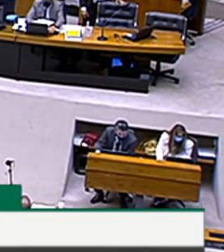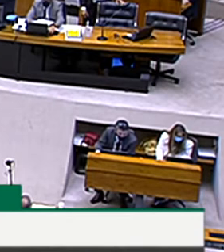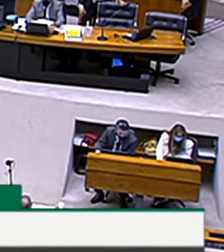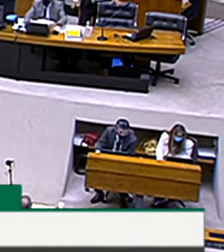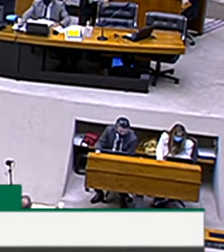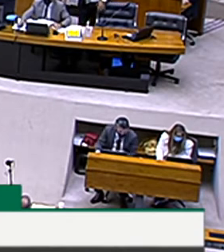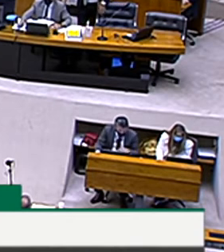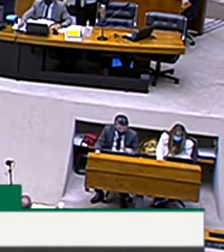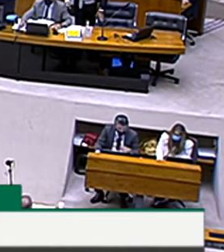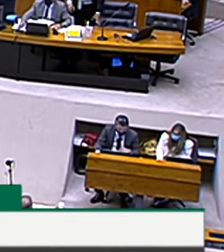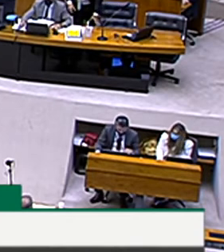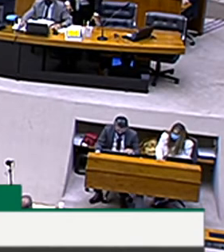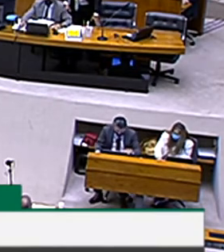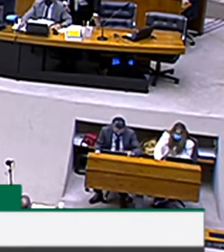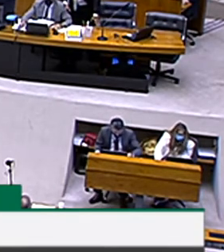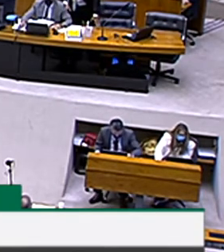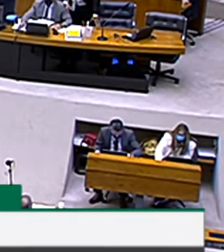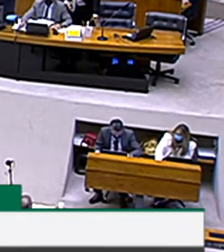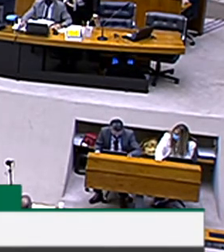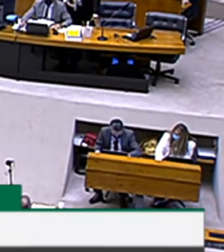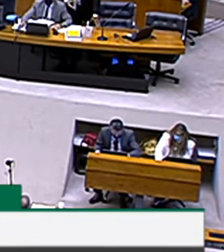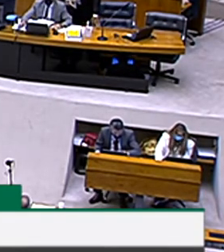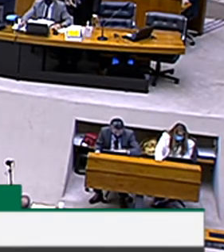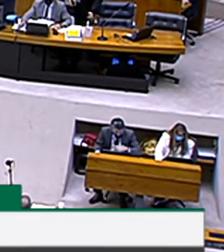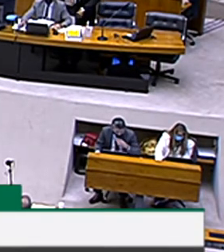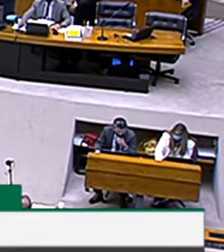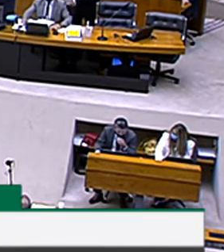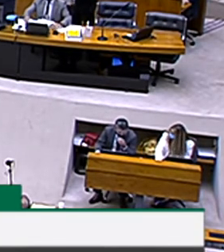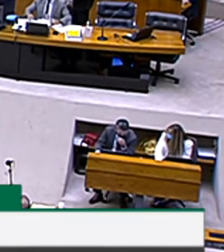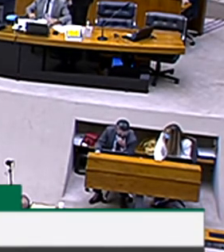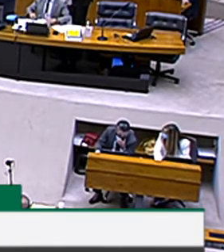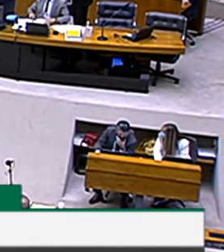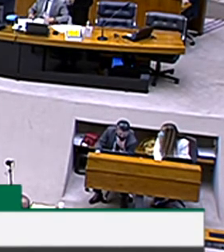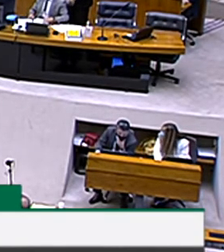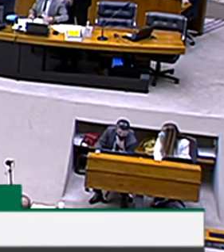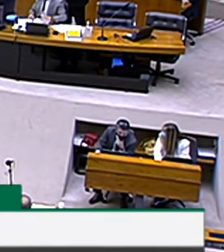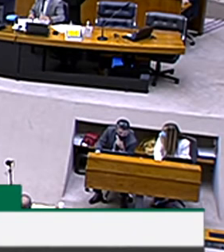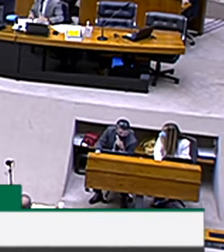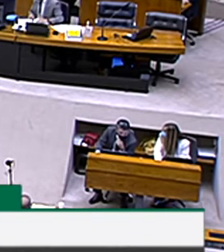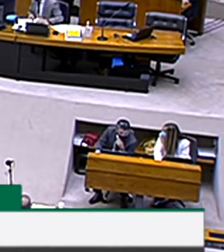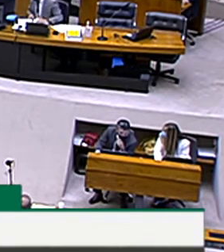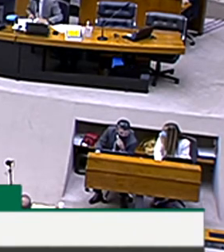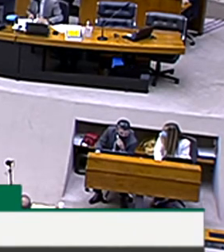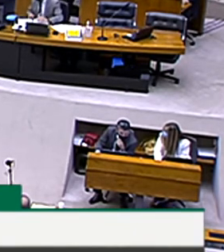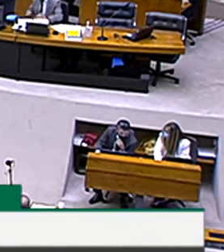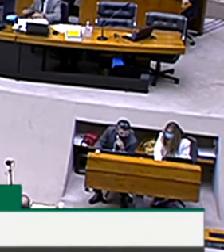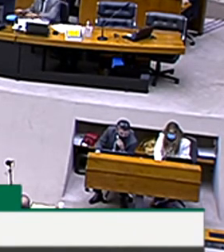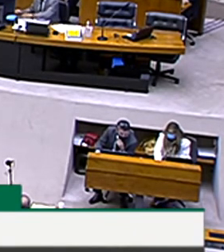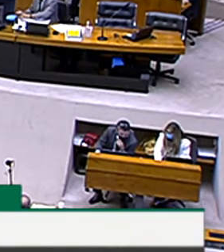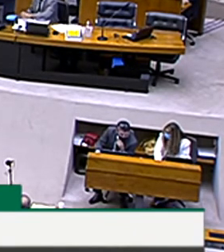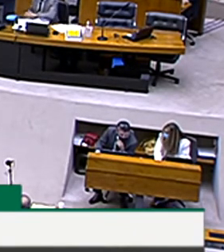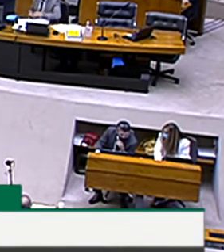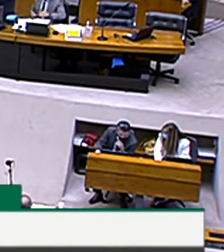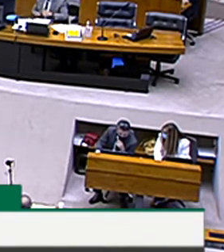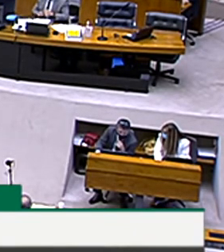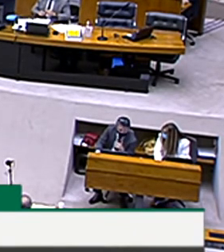QUE AINDA É POSSÍVEL PARA QUE OS DEPUTADOS MODIFIQUEM O TEXTO QUE FOI APROVADO. E JÁ FOI PEDIDO REGISTRO DE